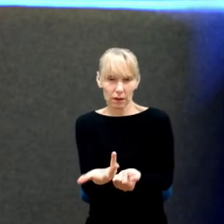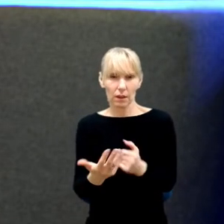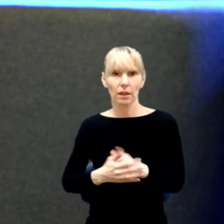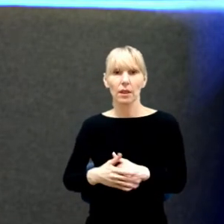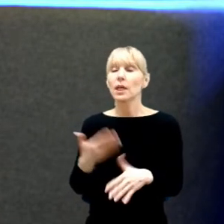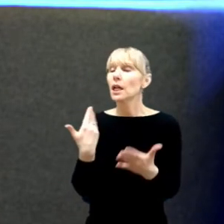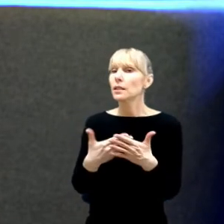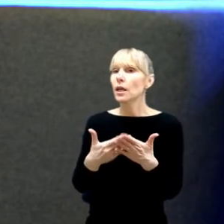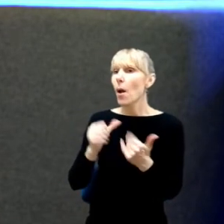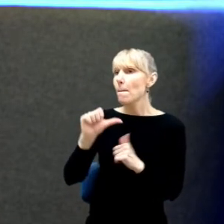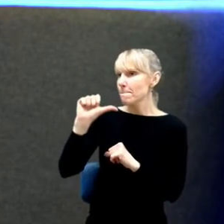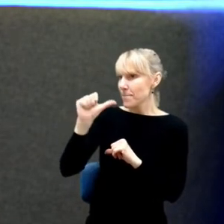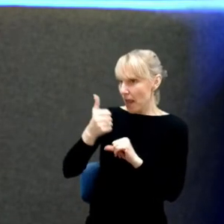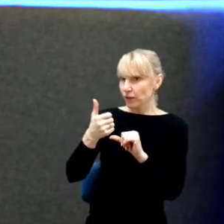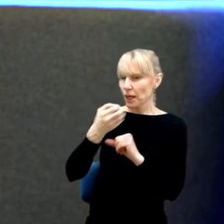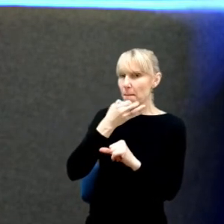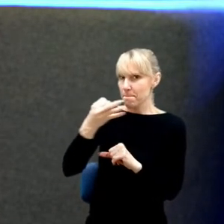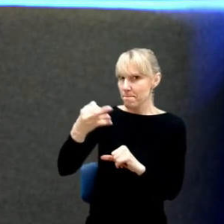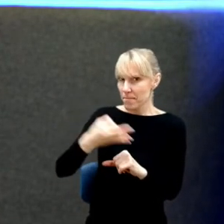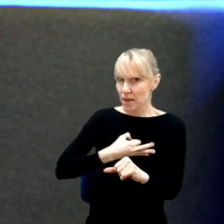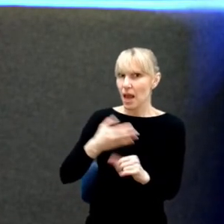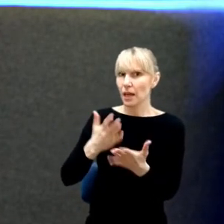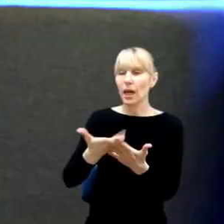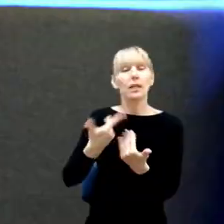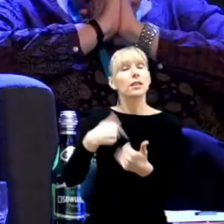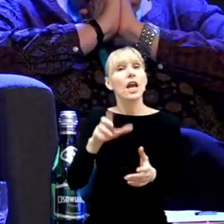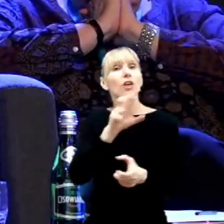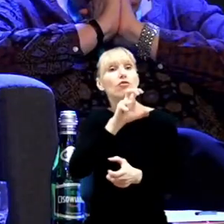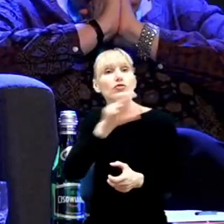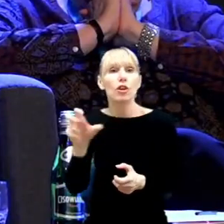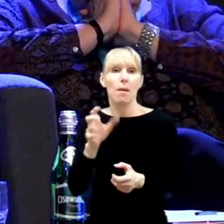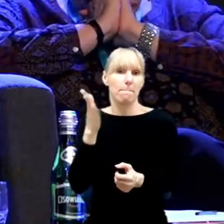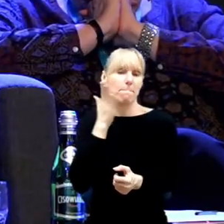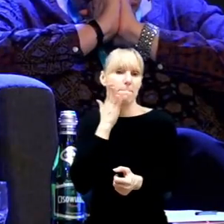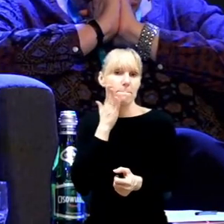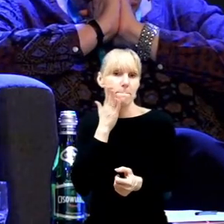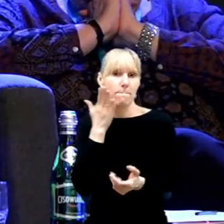Nie czy polityka mieszkaniowa, tylko dlaczego polityka mieszkaniowa?